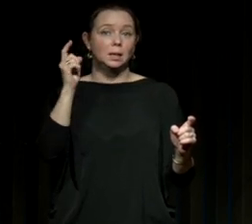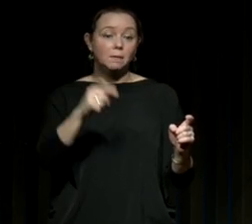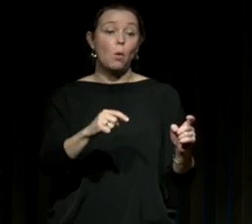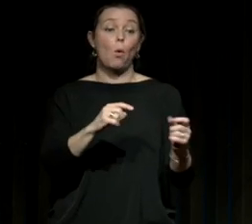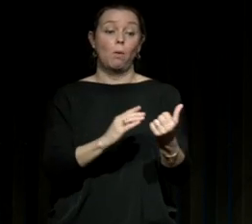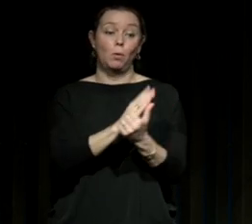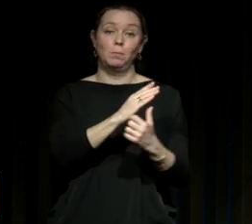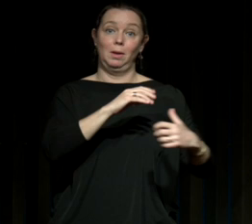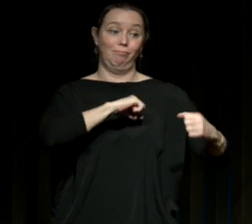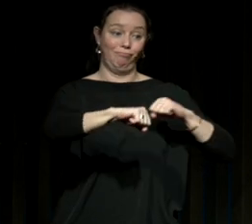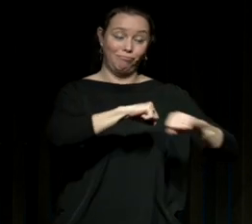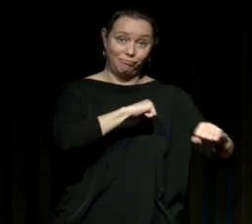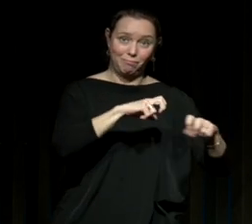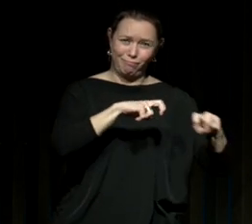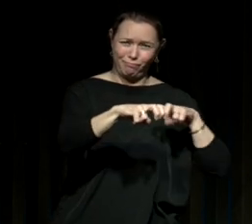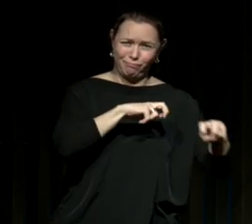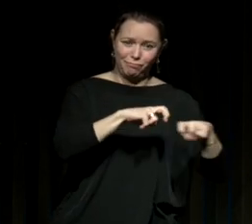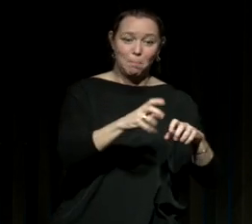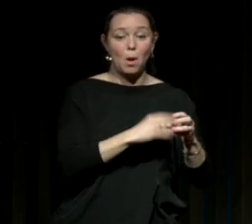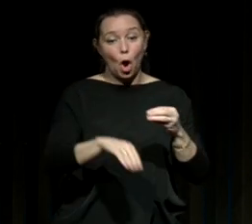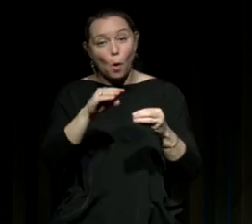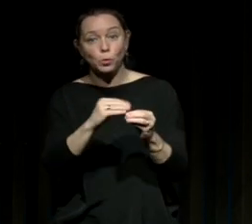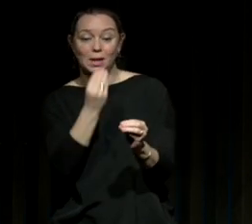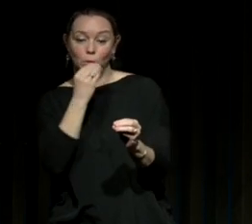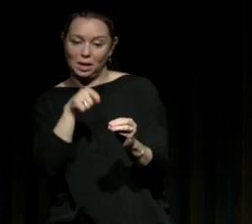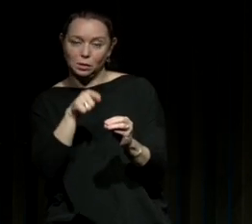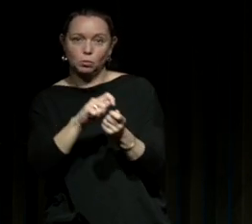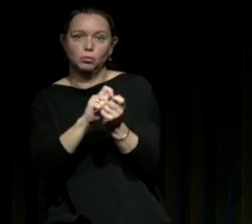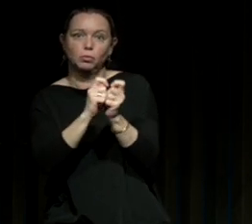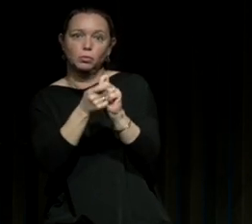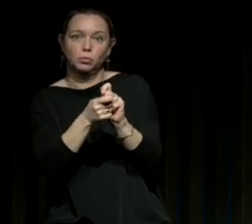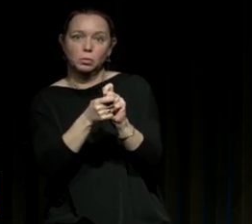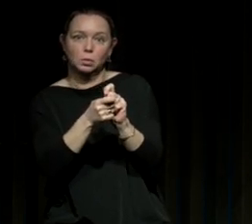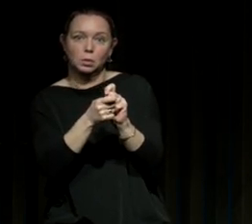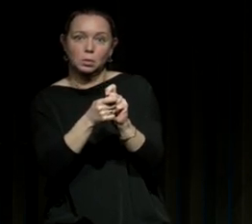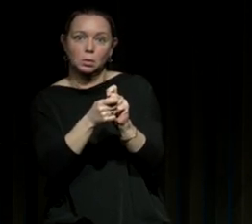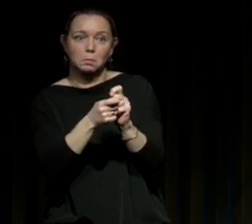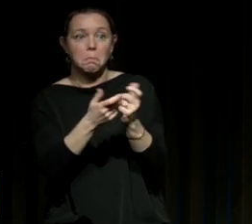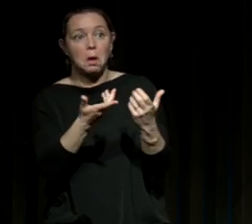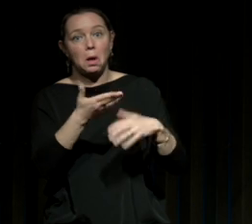physique à une modification de l'alimentation finalement ce gain il est assez modeste mais